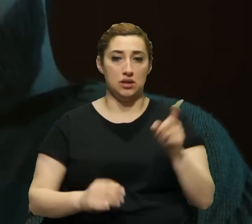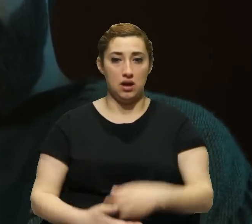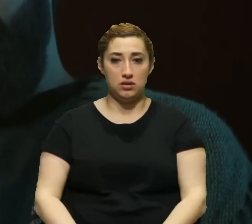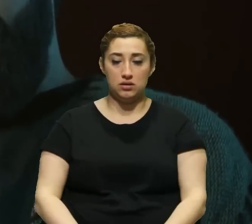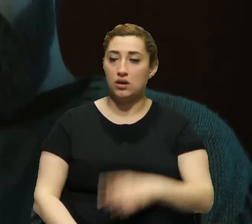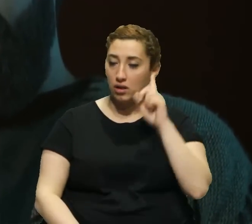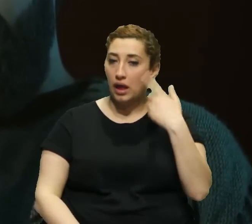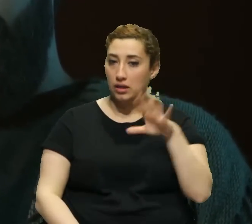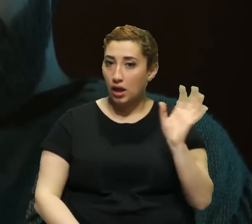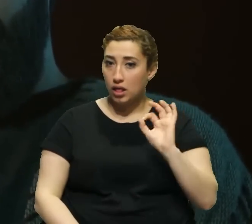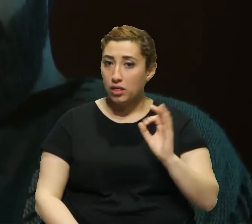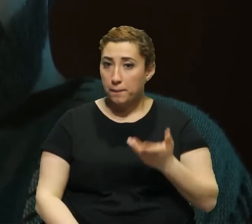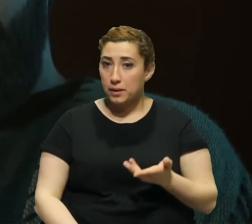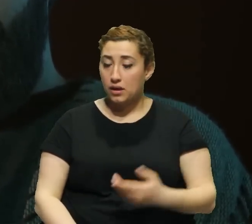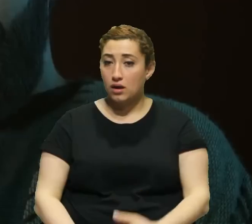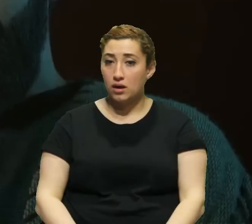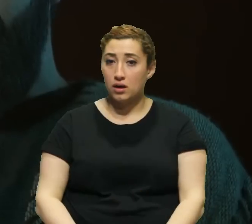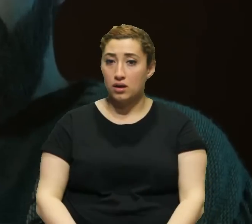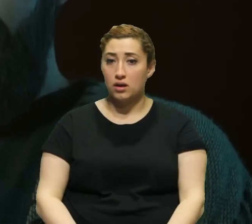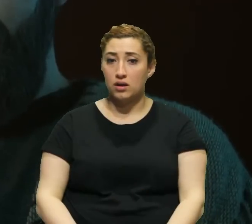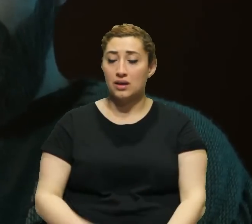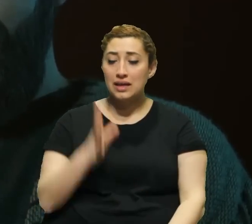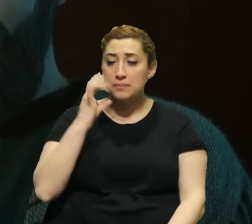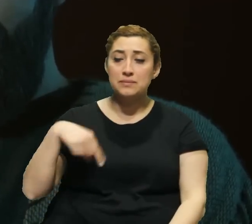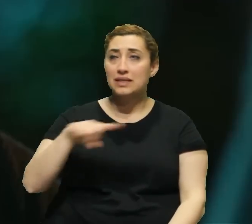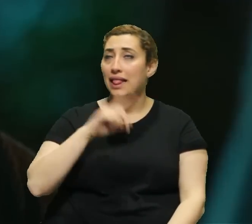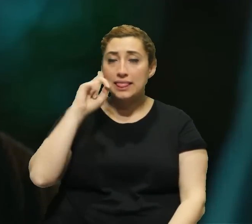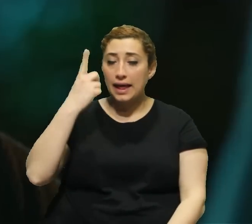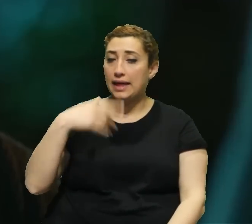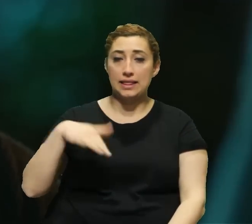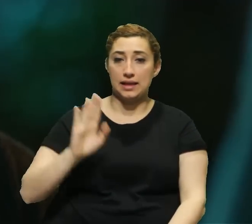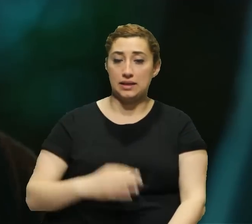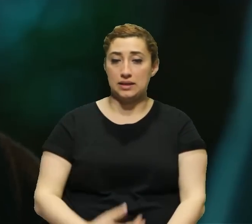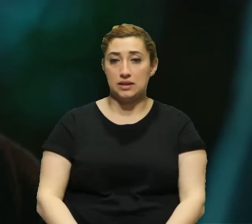Değildir elbet. Kimsecikler tek değildir.